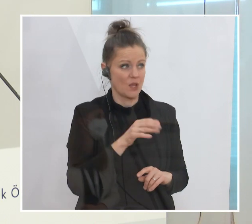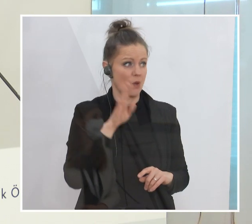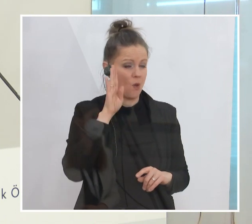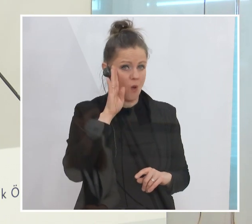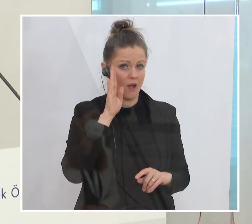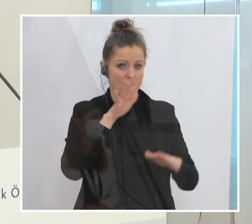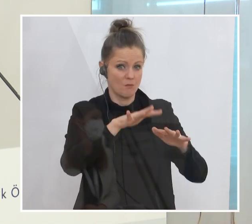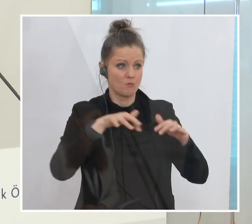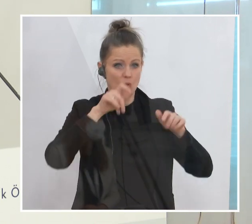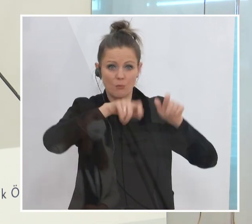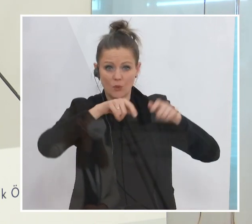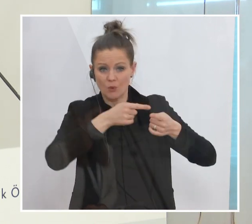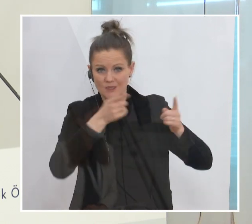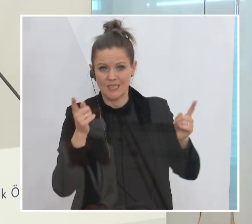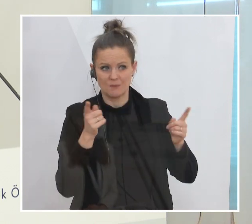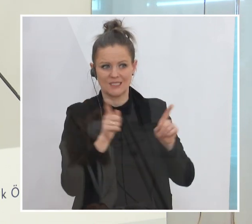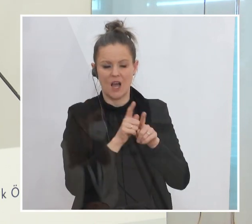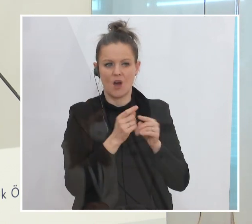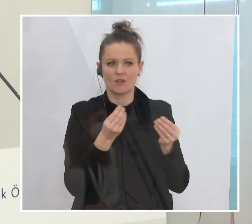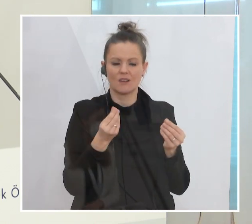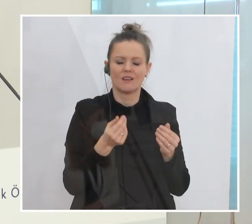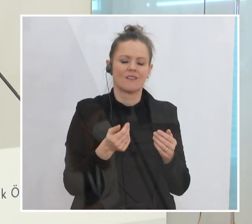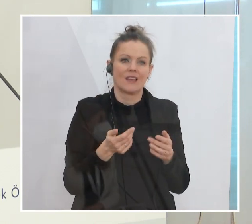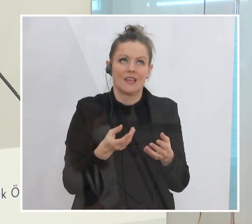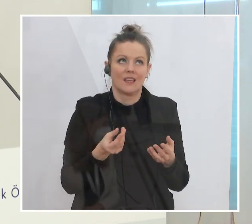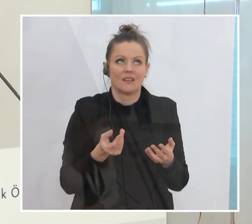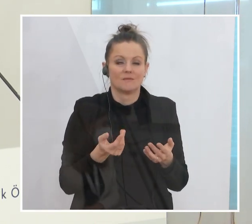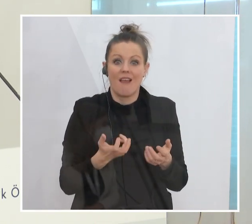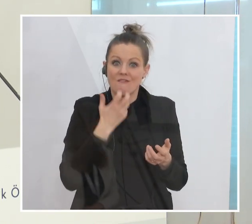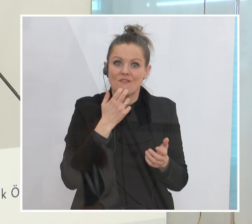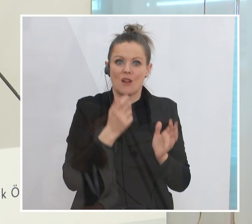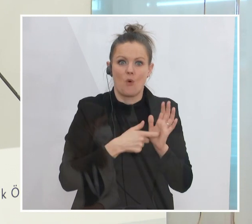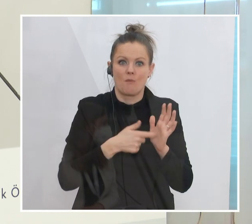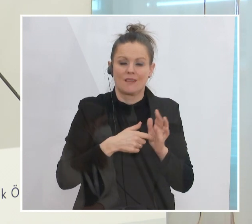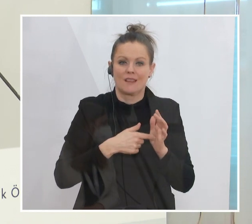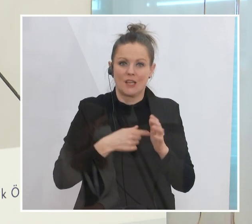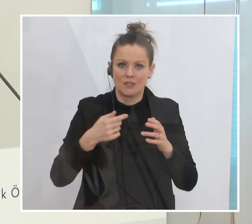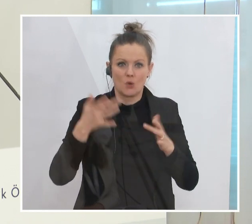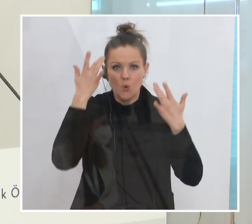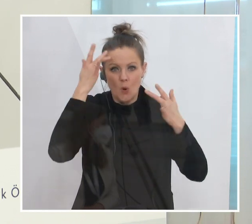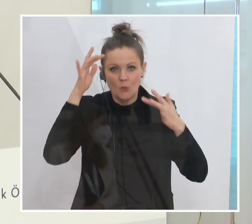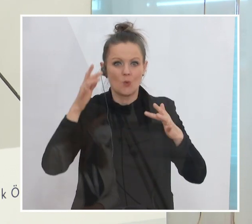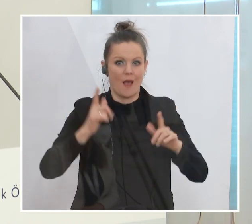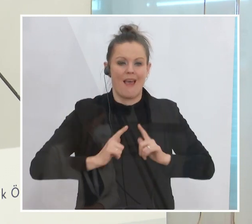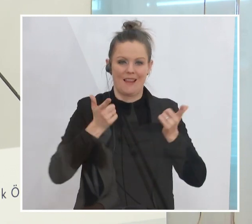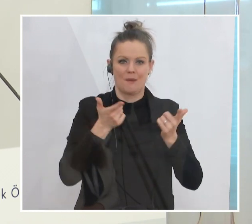Publikum sich auch nach kulturellen Erlebnissen sehnt. Trotzdem wollen wir die Veranstalter dabei